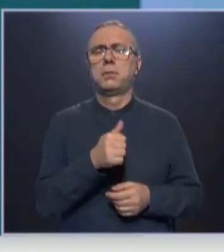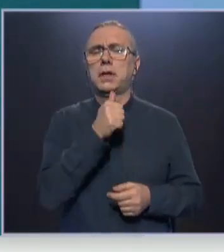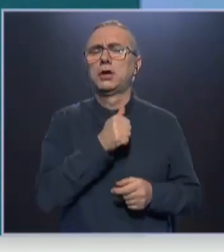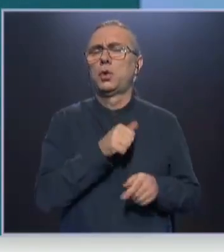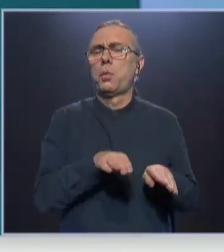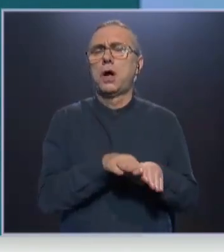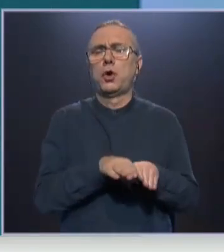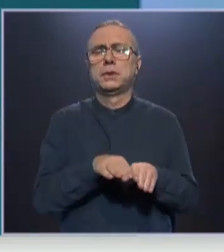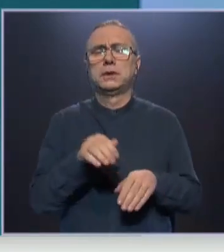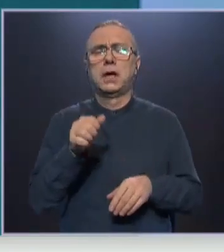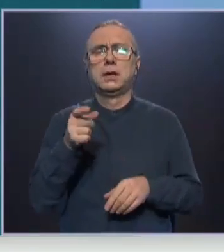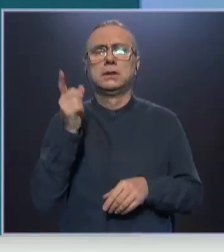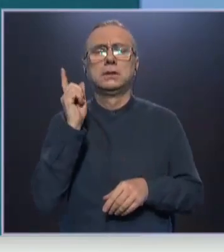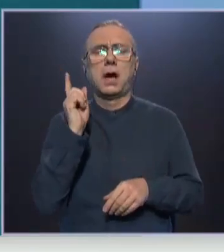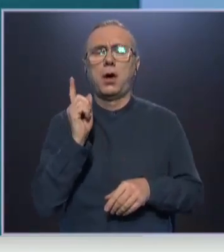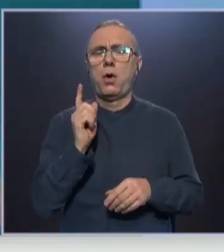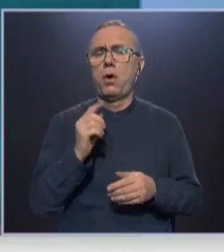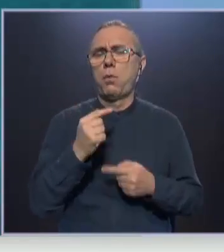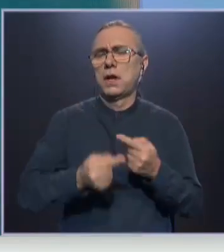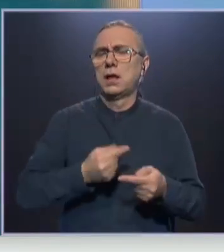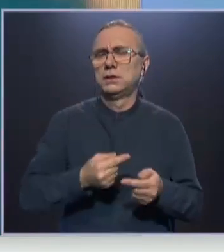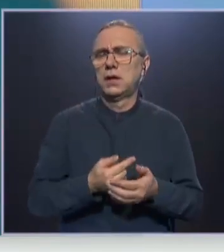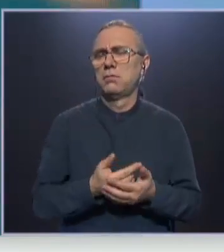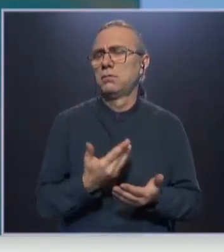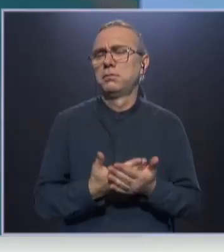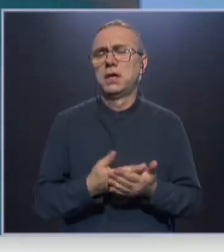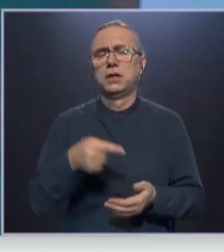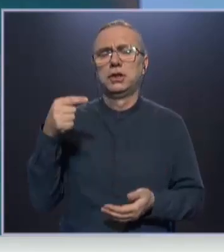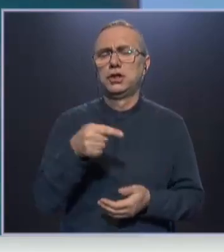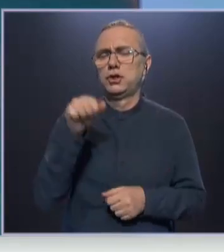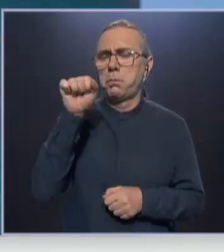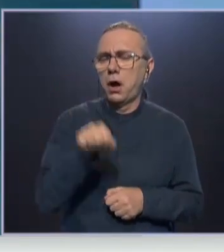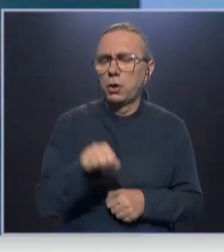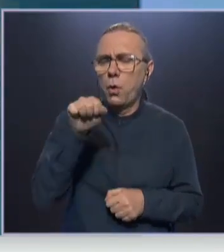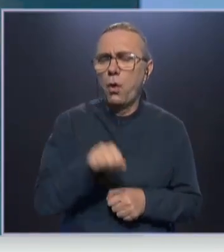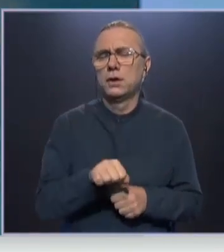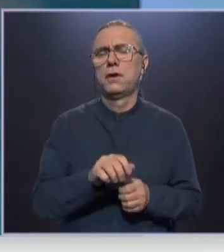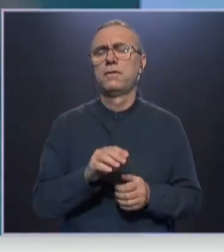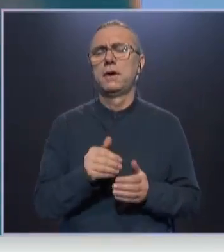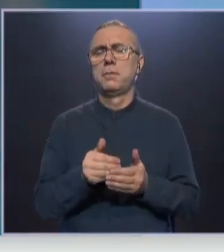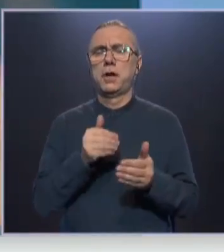моему до тысячи земных поклонов должны положить прежде чем приступают к нашей жизни сами себя отчуждают